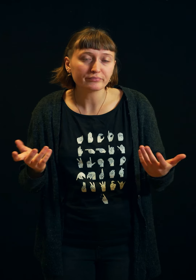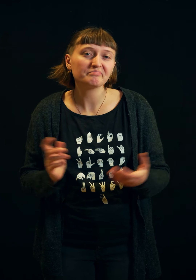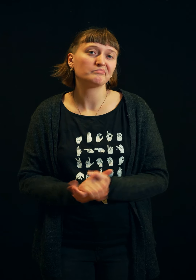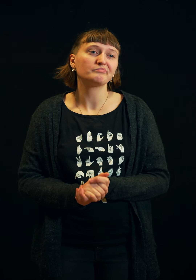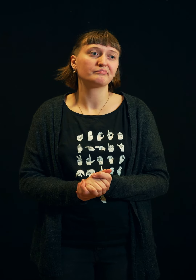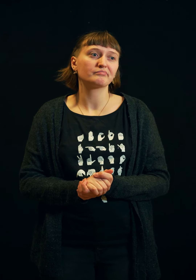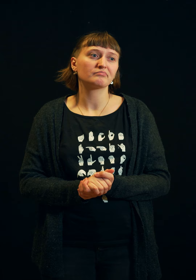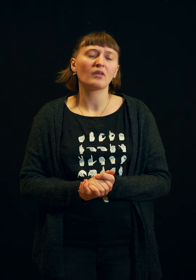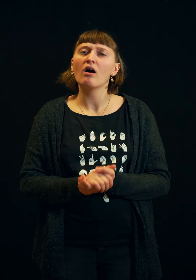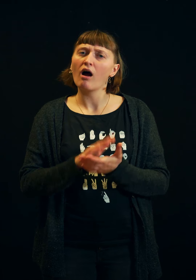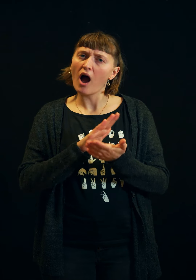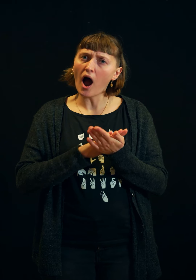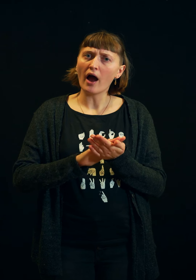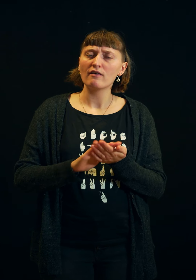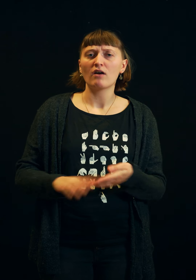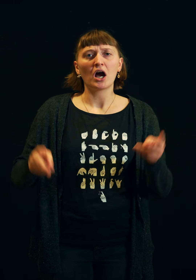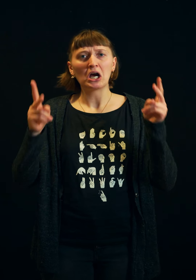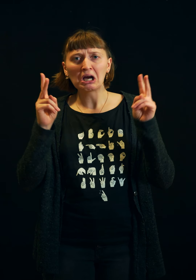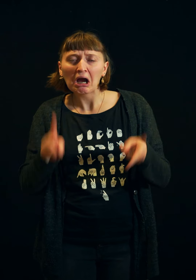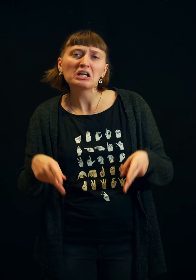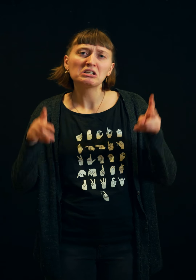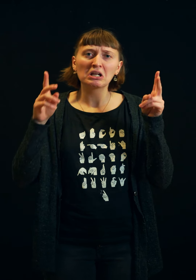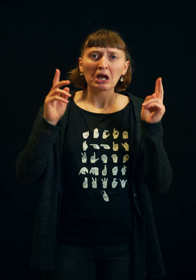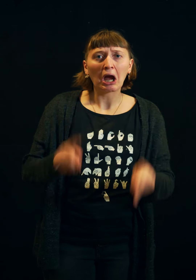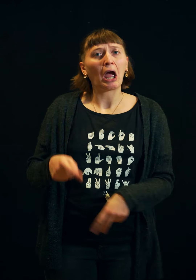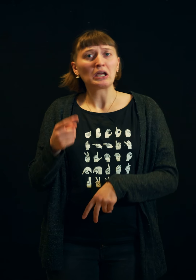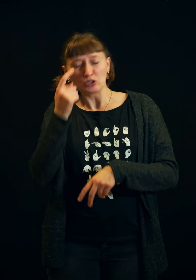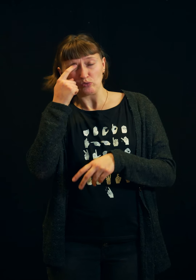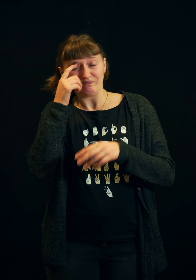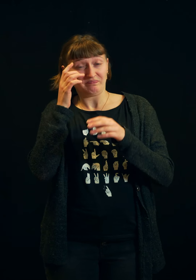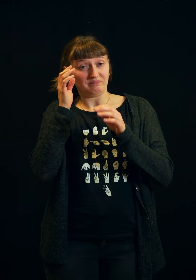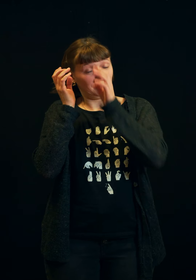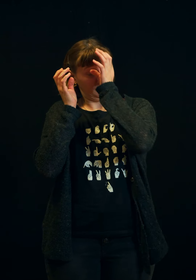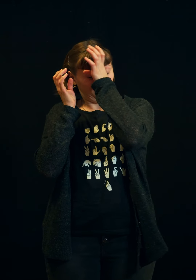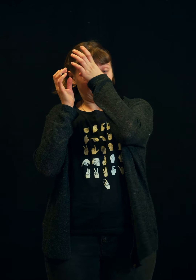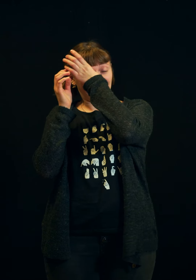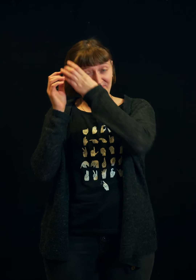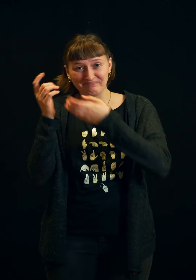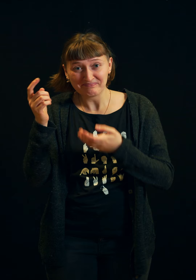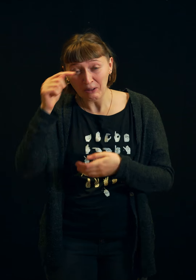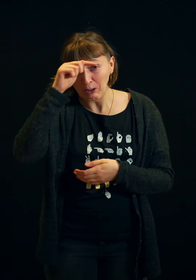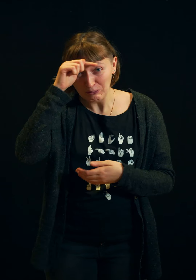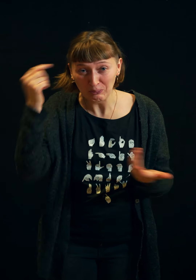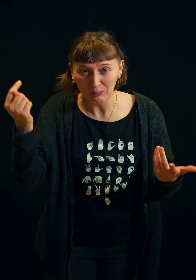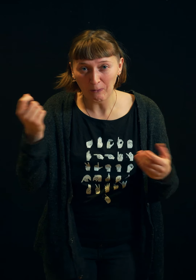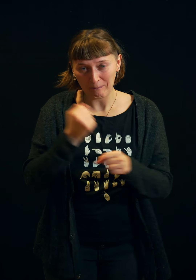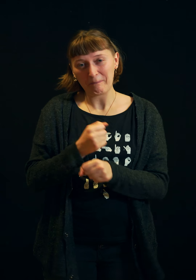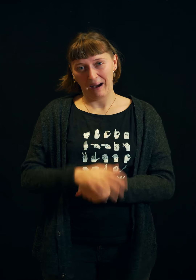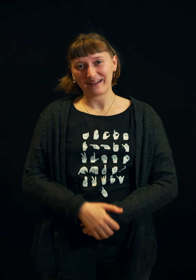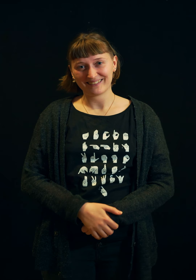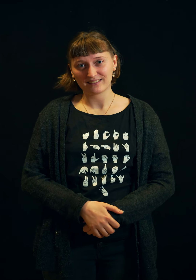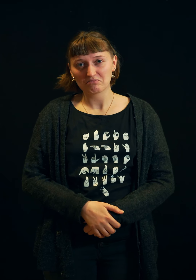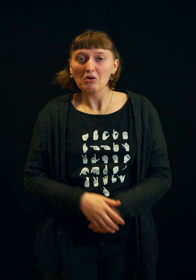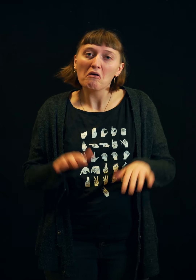Mach einfach was richtig, richtig Dummes.